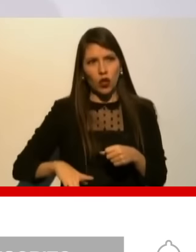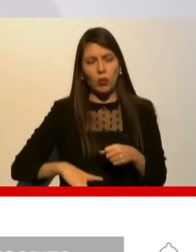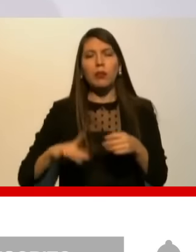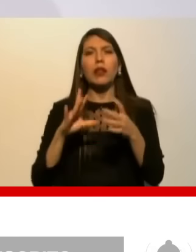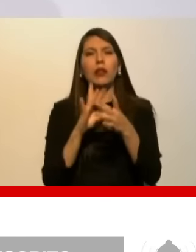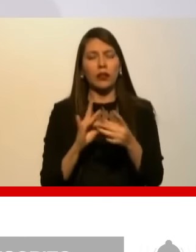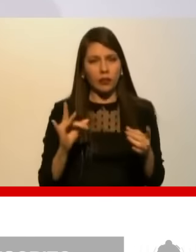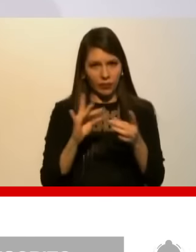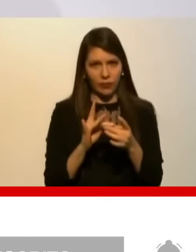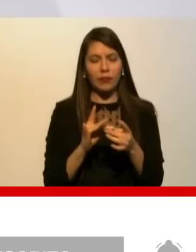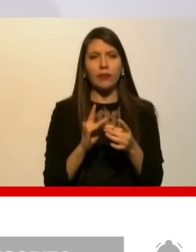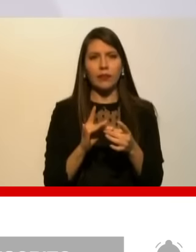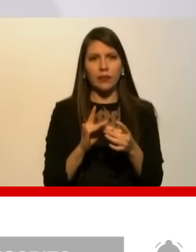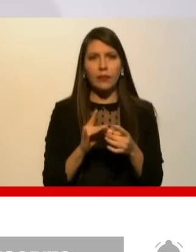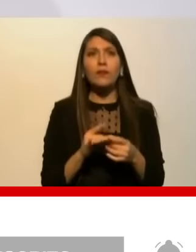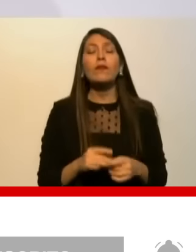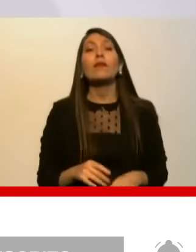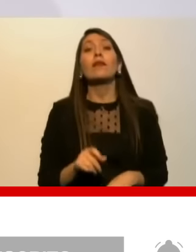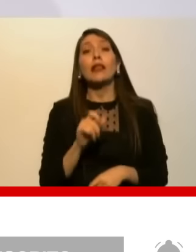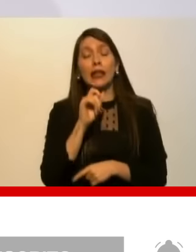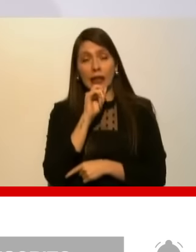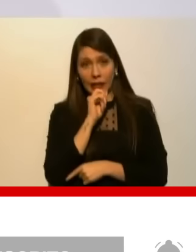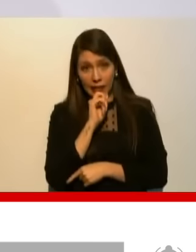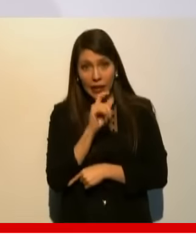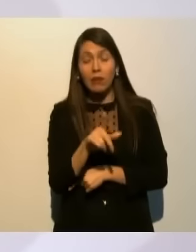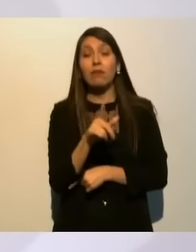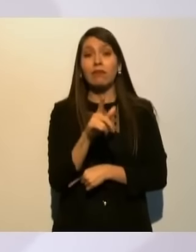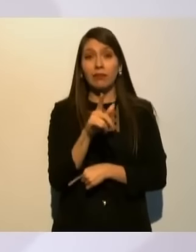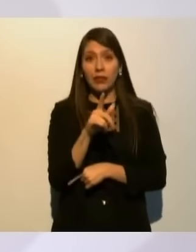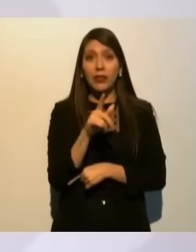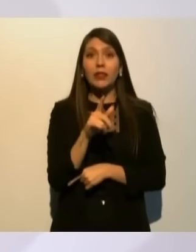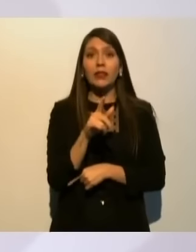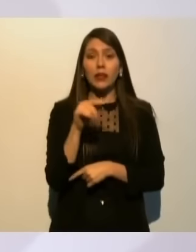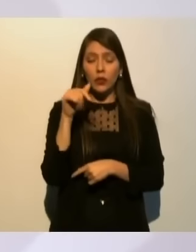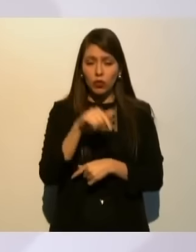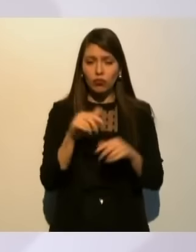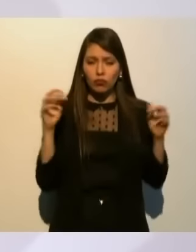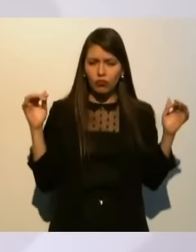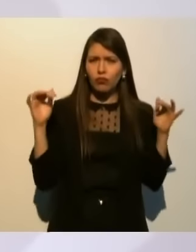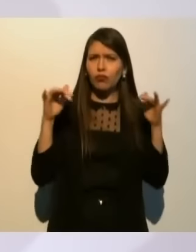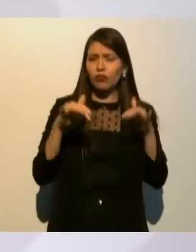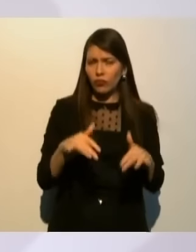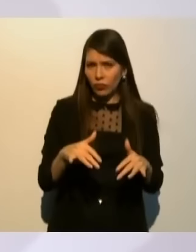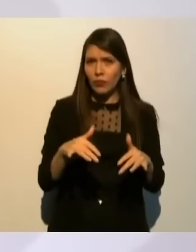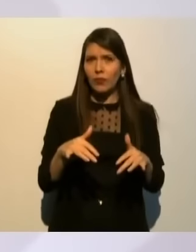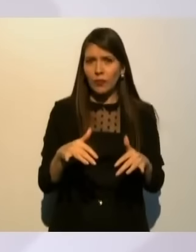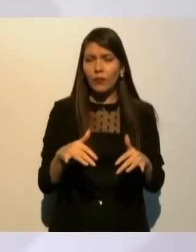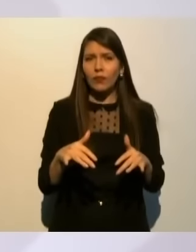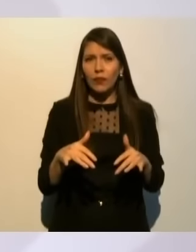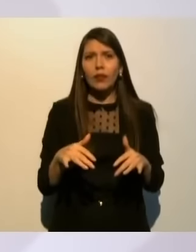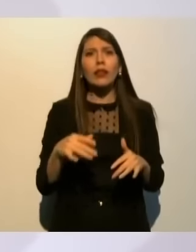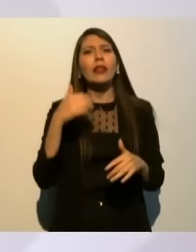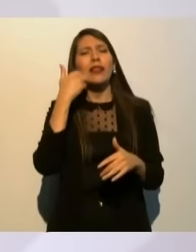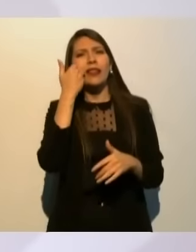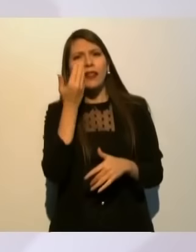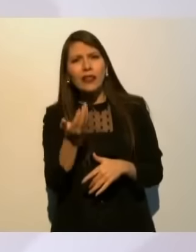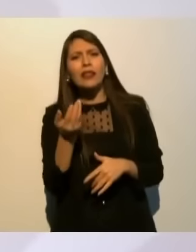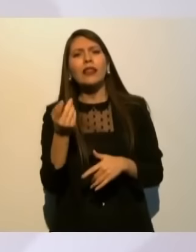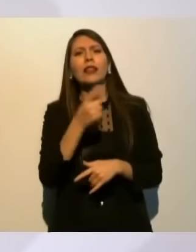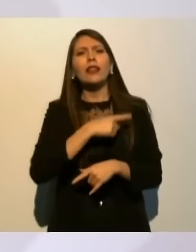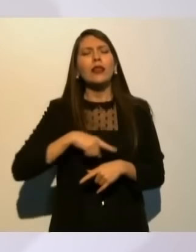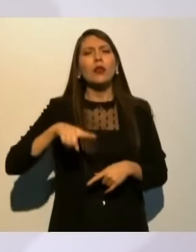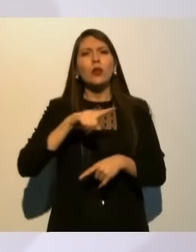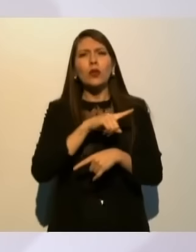pero también el día de hoy estamos aquí con el propósito de transformar la vida política